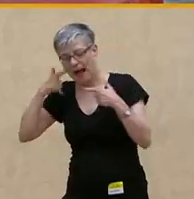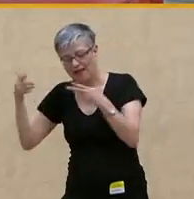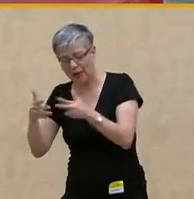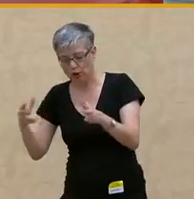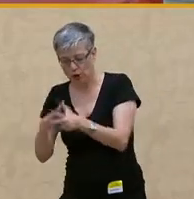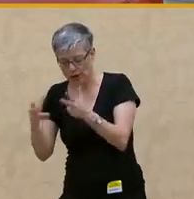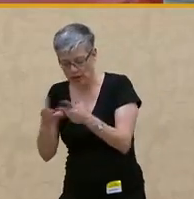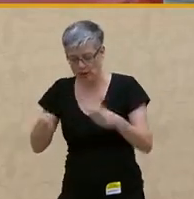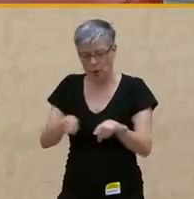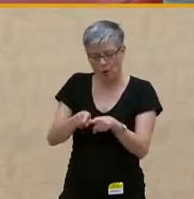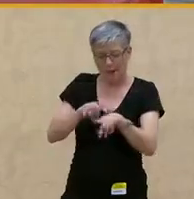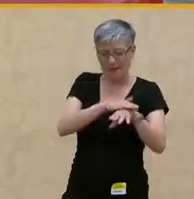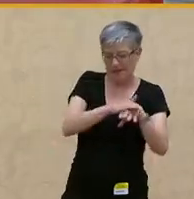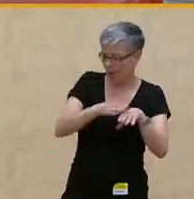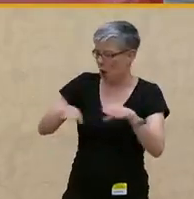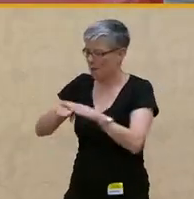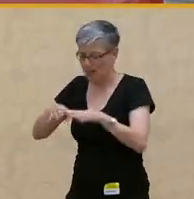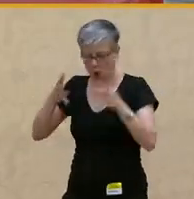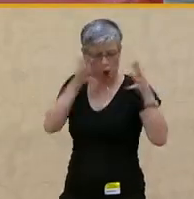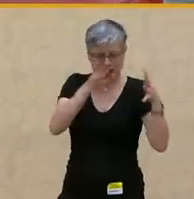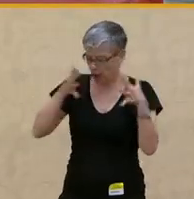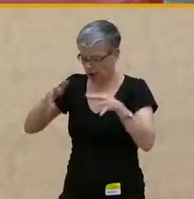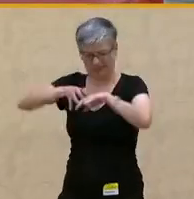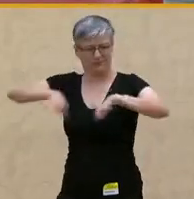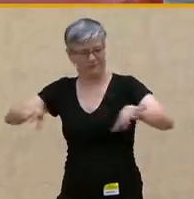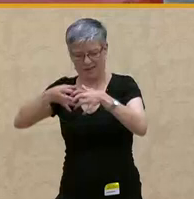en ministerios y en consejerías diferentes y a veces las políticas son complicadas.